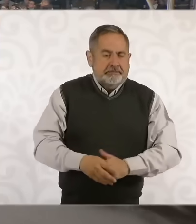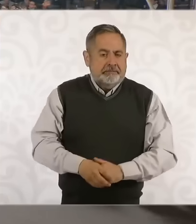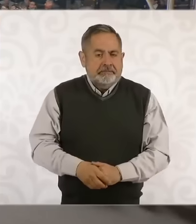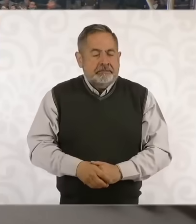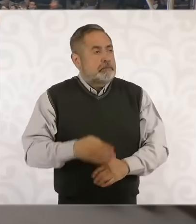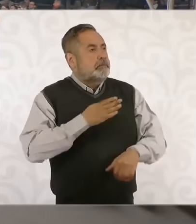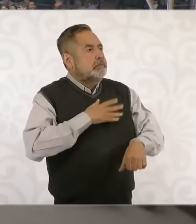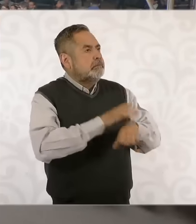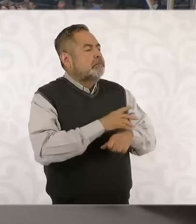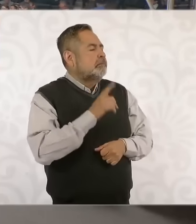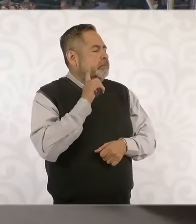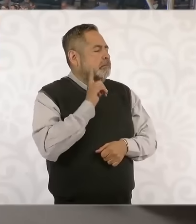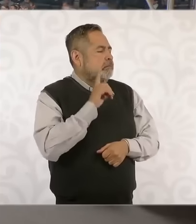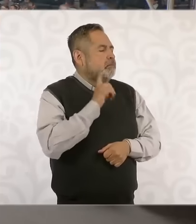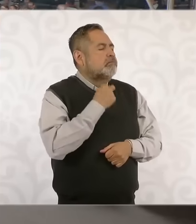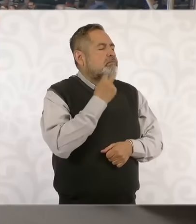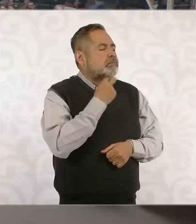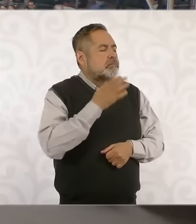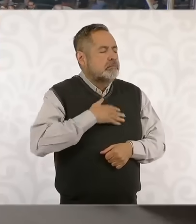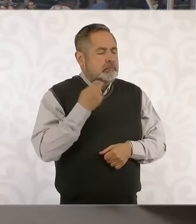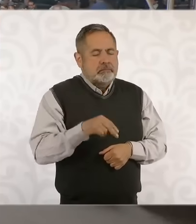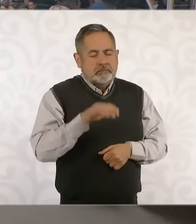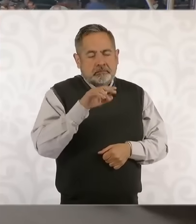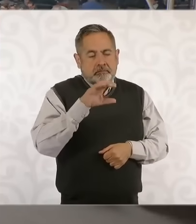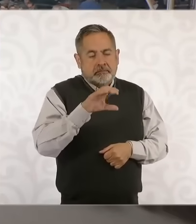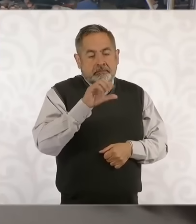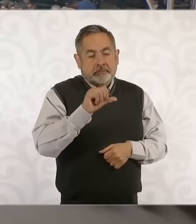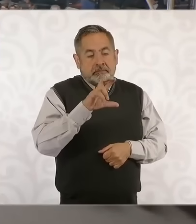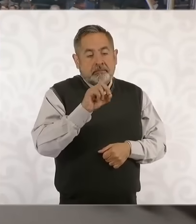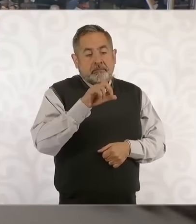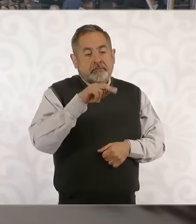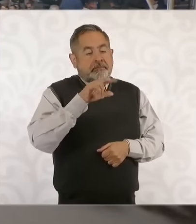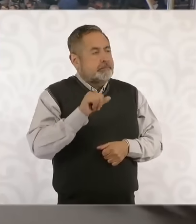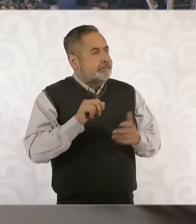días, presidenta. Yel Carolina de Código Libre. Presidenta, eh México se convirtió en el principal